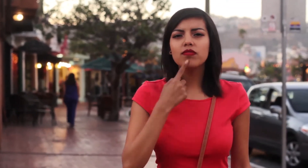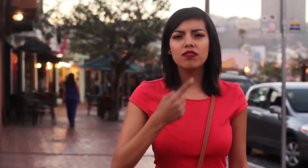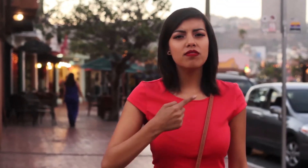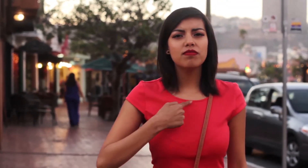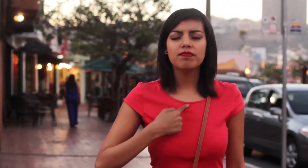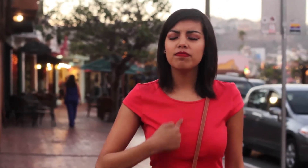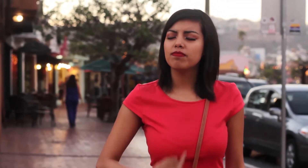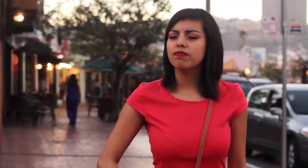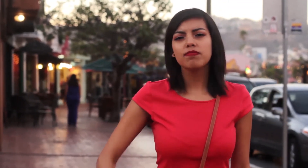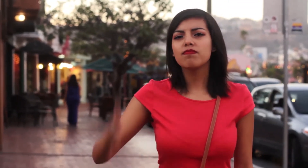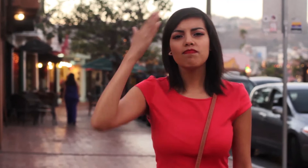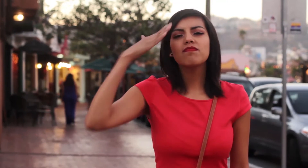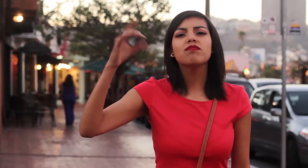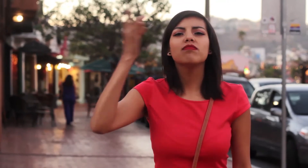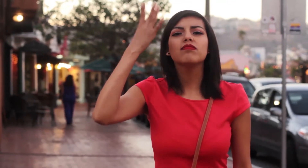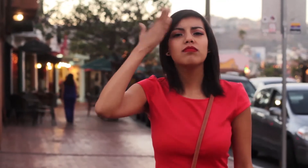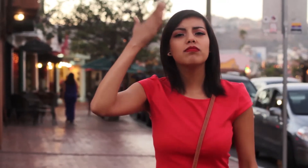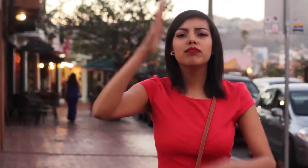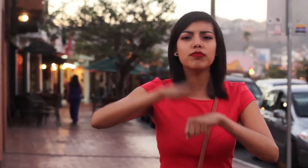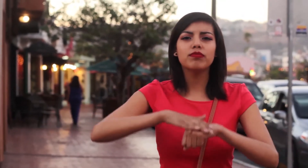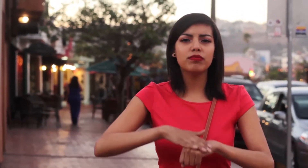lo que digas, me lo se ya de memoria